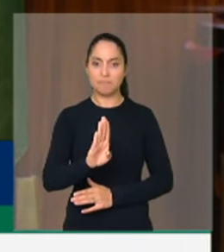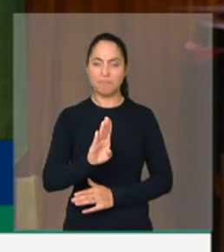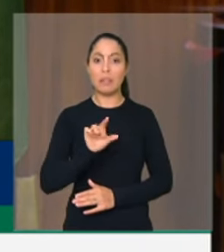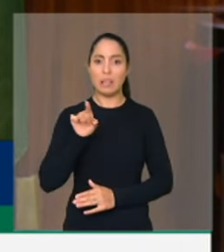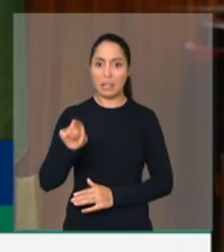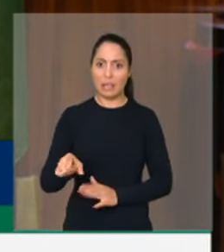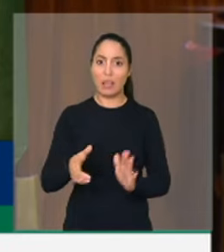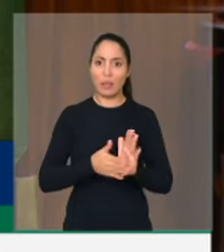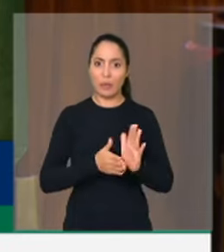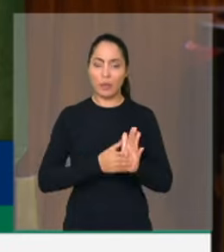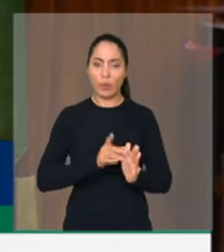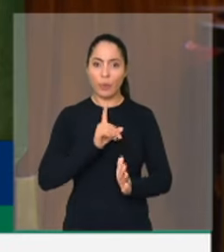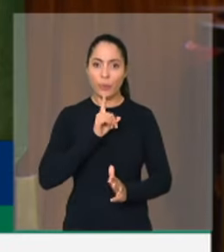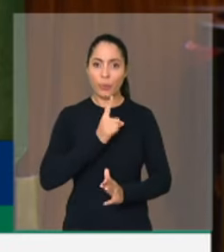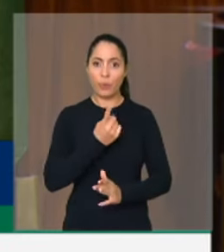OUSADIA E CORAGEM PARA